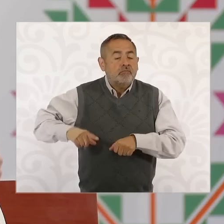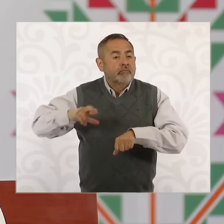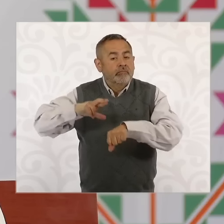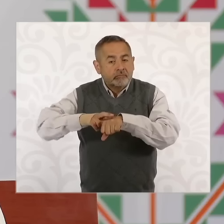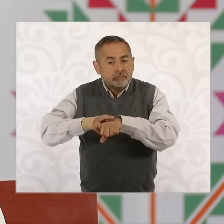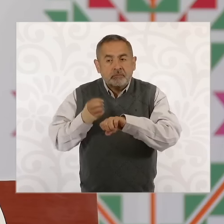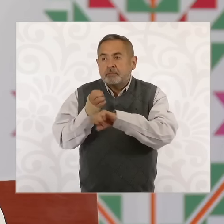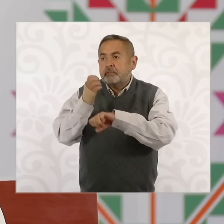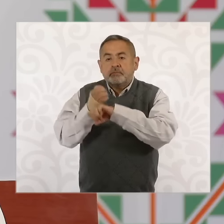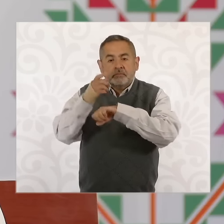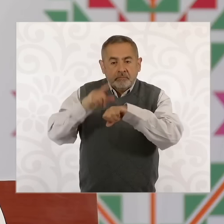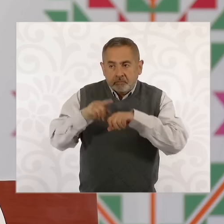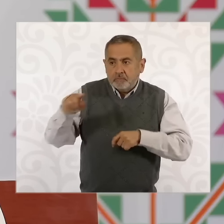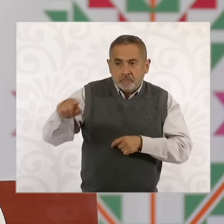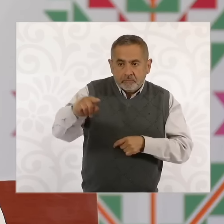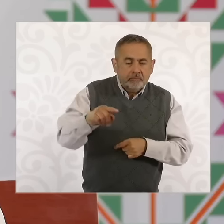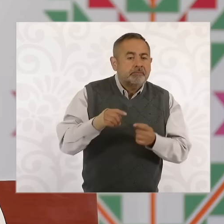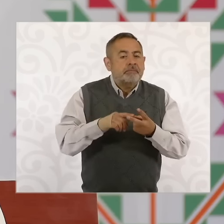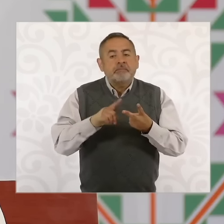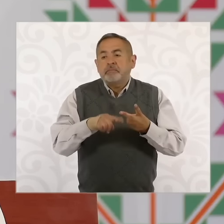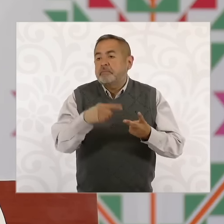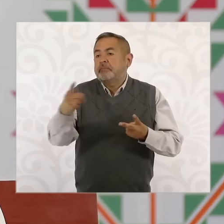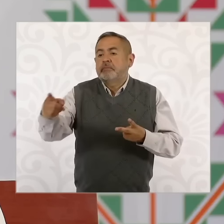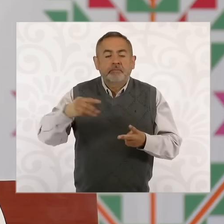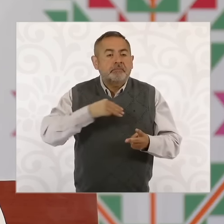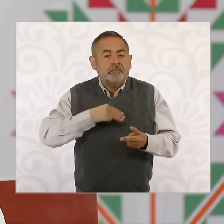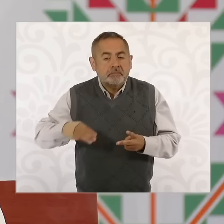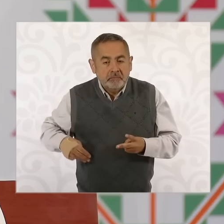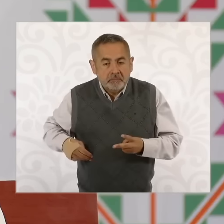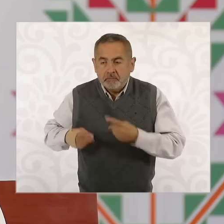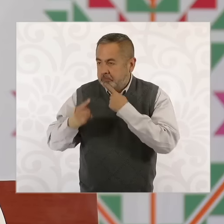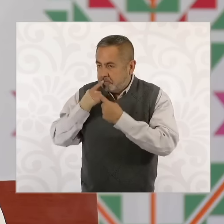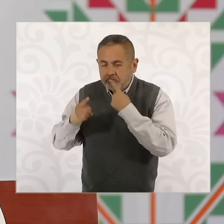los gobiernos municipales. Tenemos reuniones periódicas prácticamente una vez al mes con